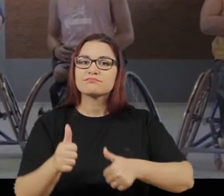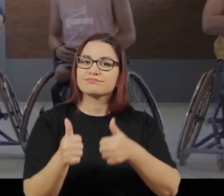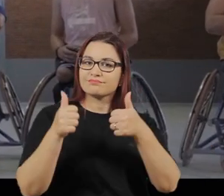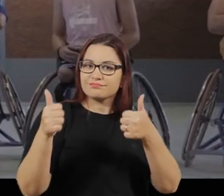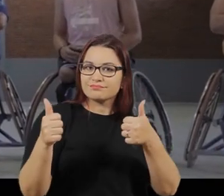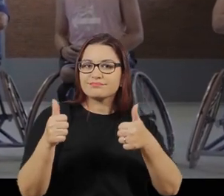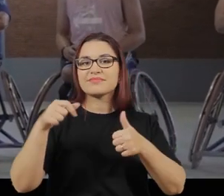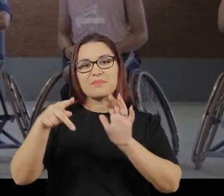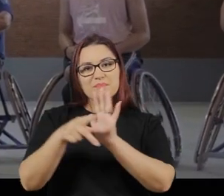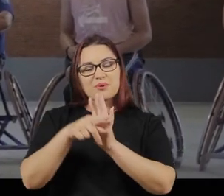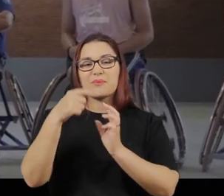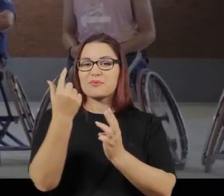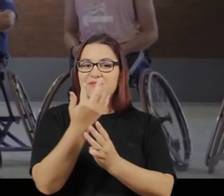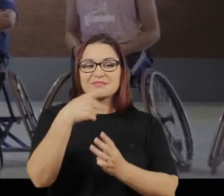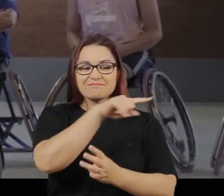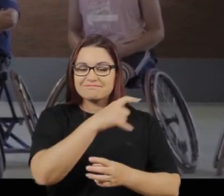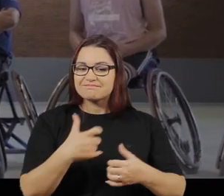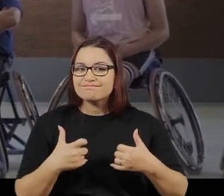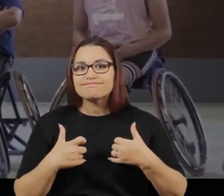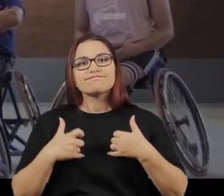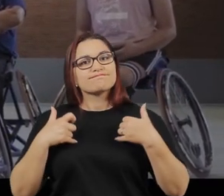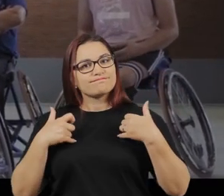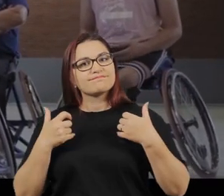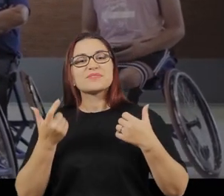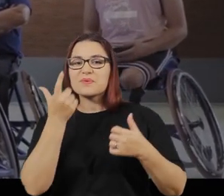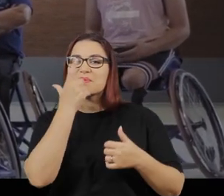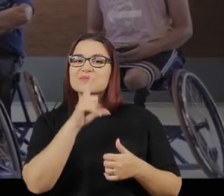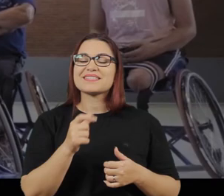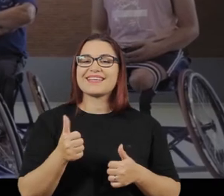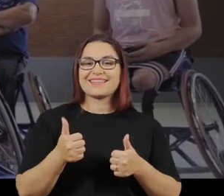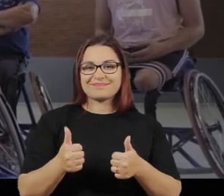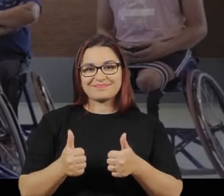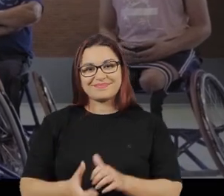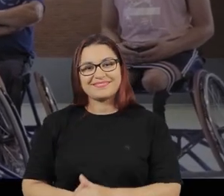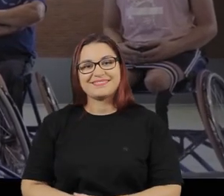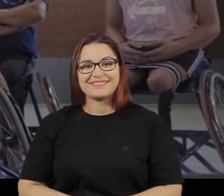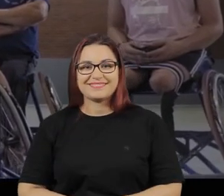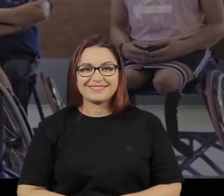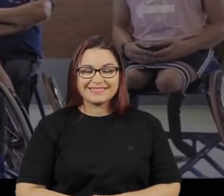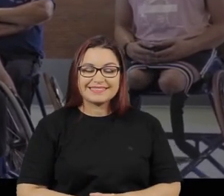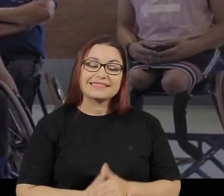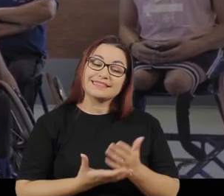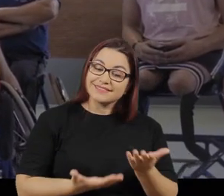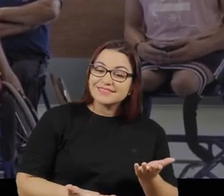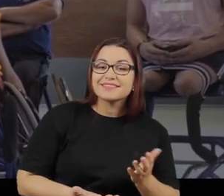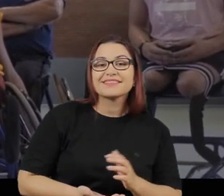uma instituição de grande porte como a nossa Universidade.